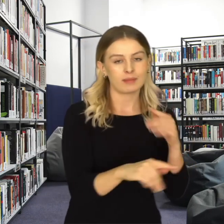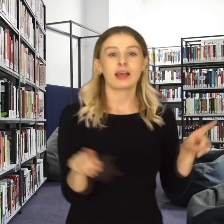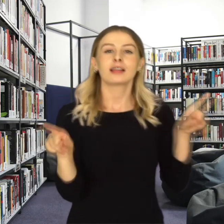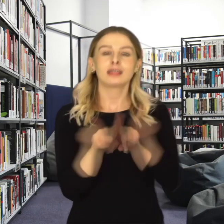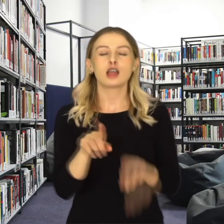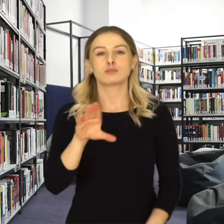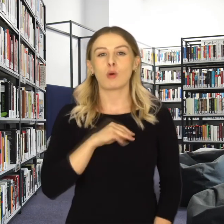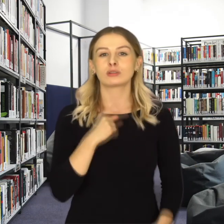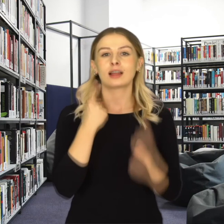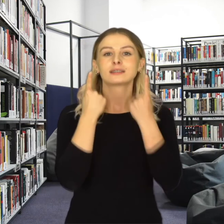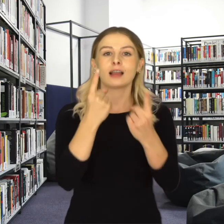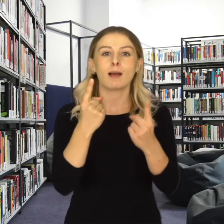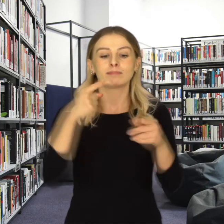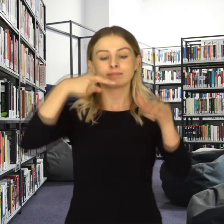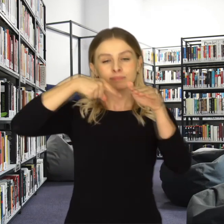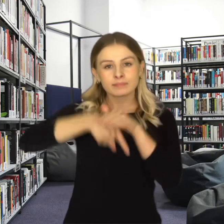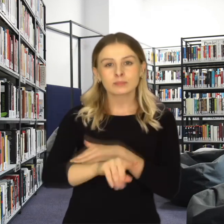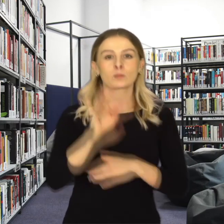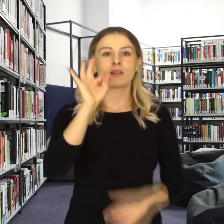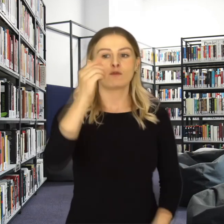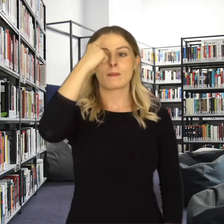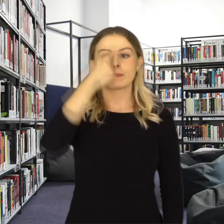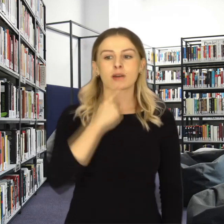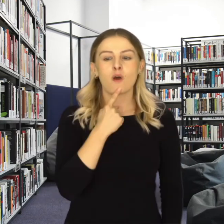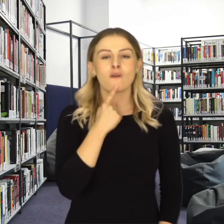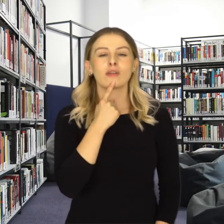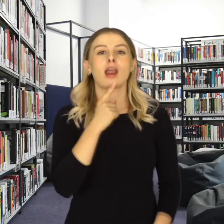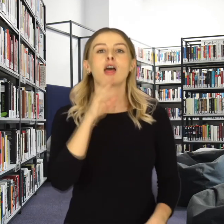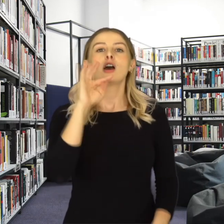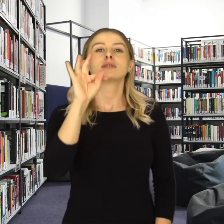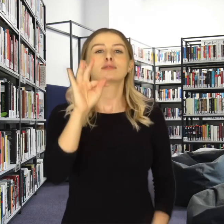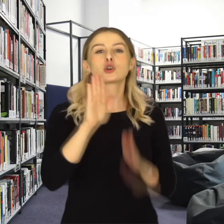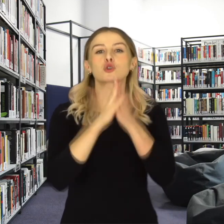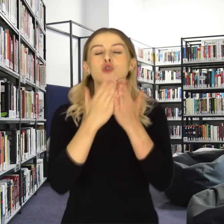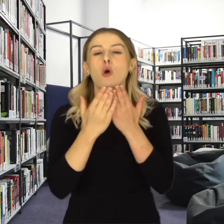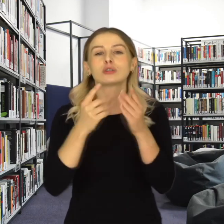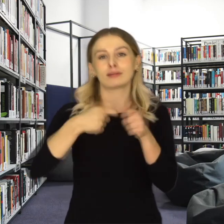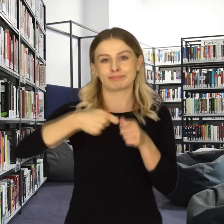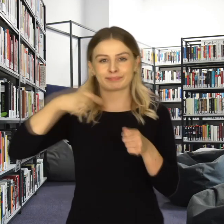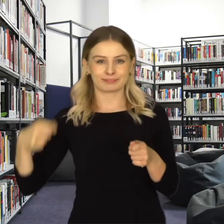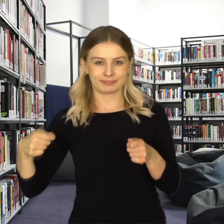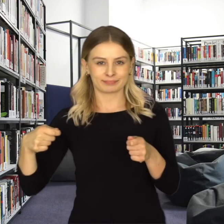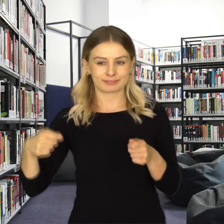Możesz też samodzielnie przedłużyć książkę przez swoje konto w katalogu online.